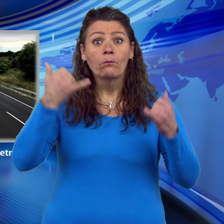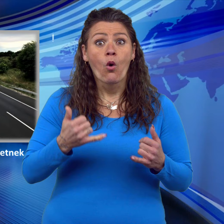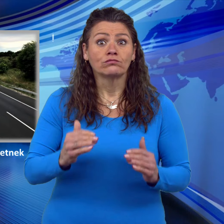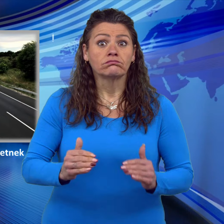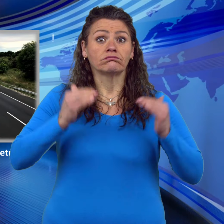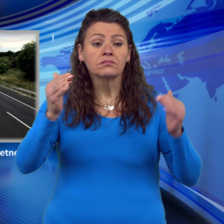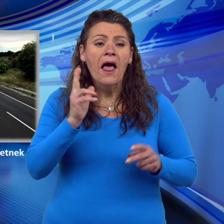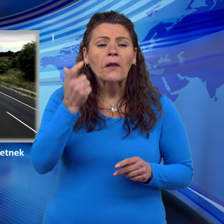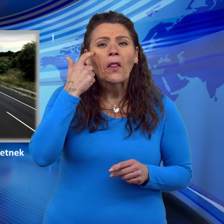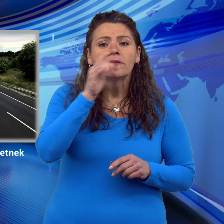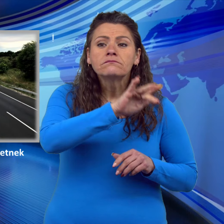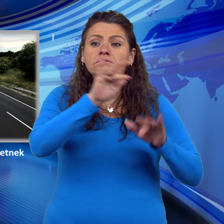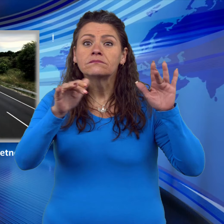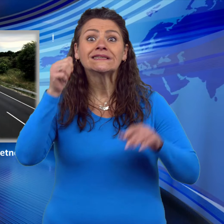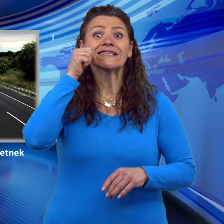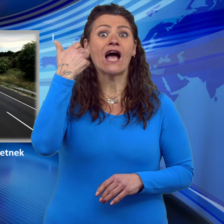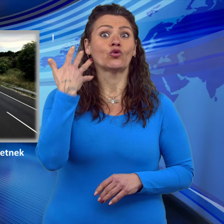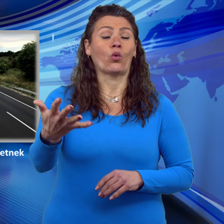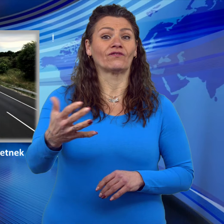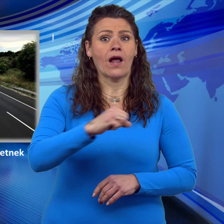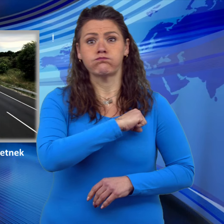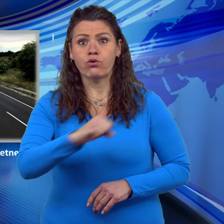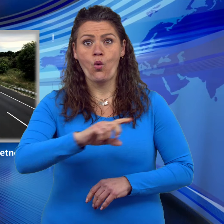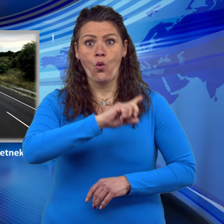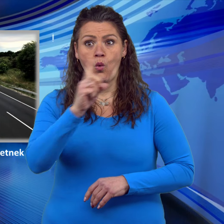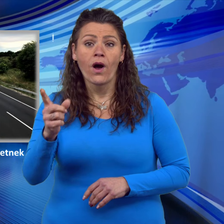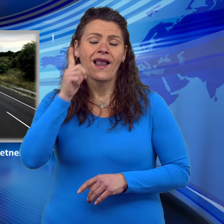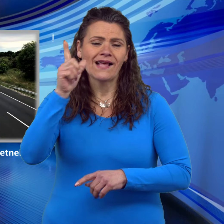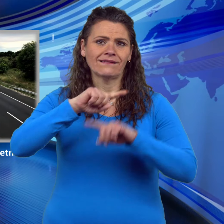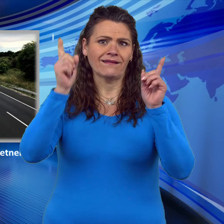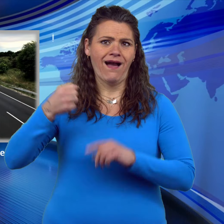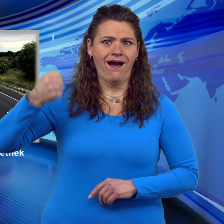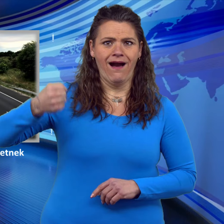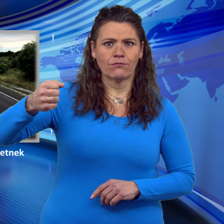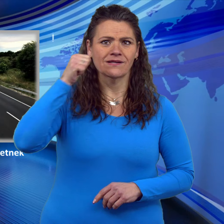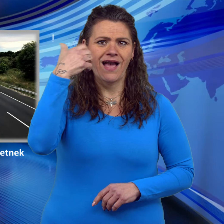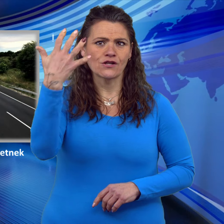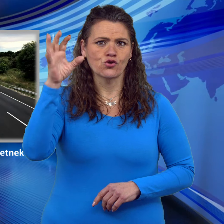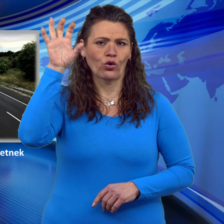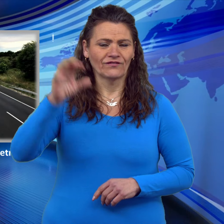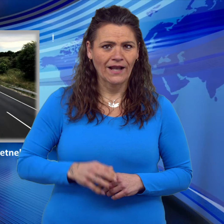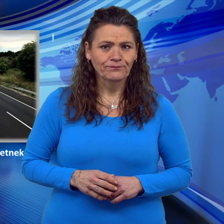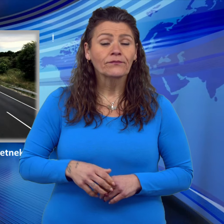helyett a hatóságok 150 km/órás táblákat helyezzenek ki olyan szakaszokon, ahol erre alkalmas a pálya.